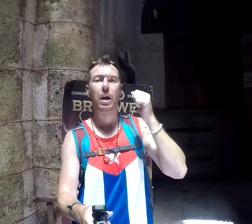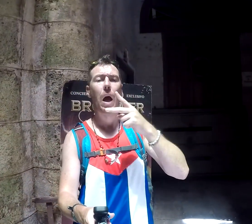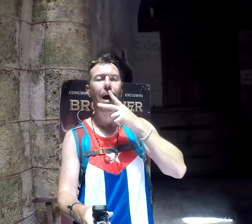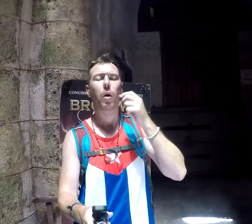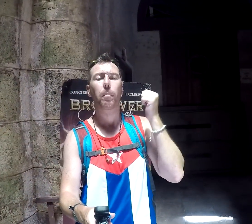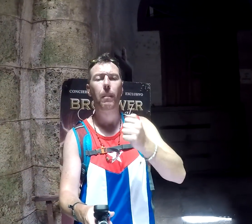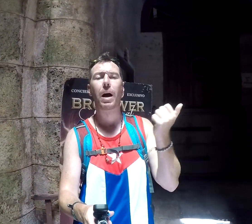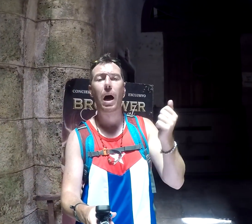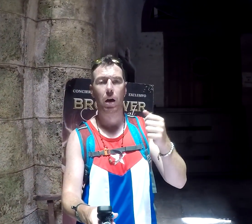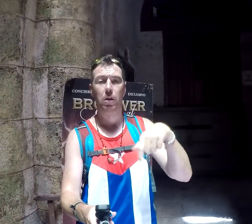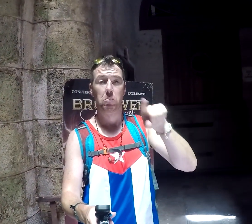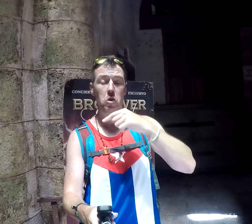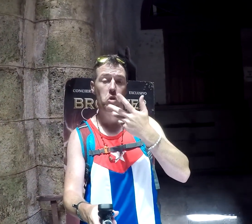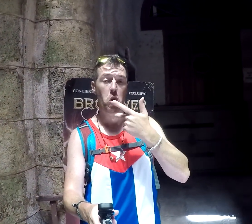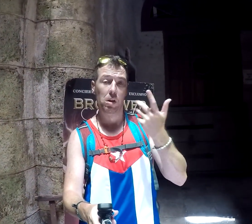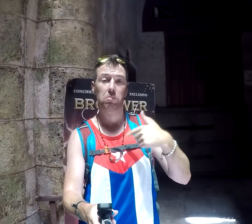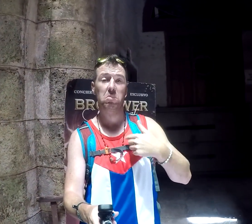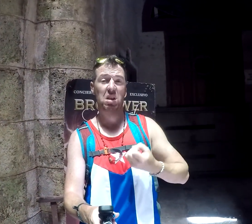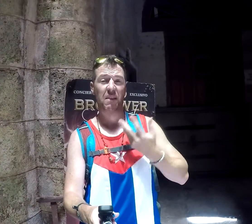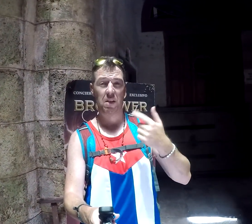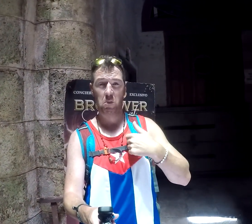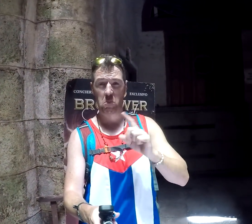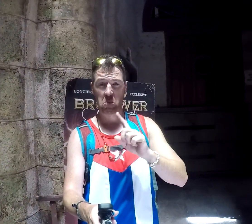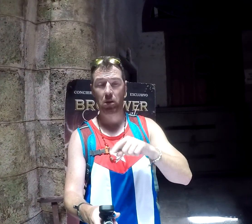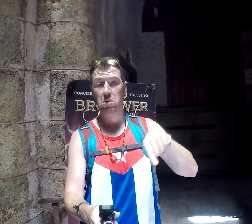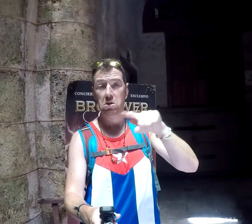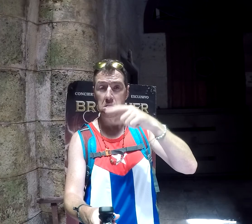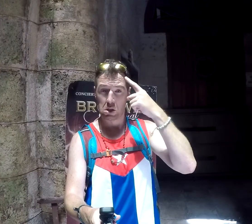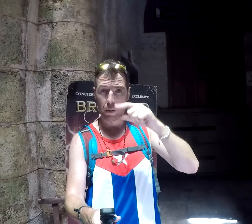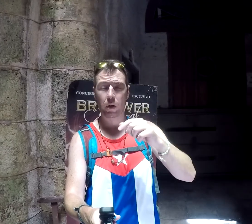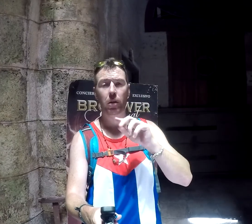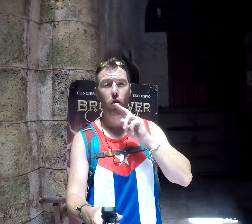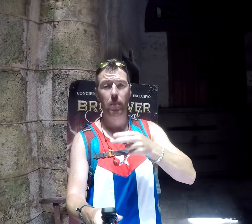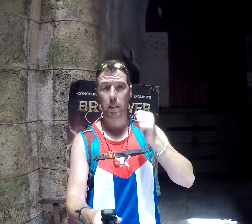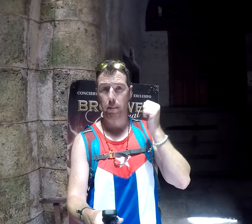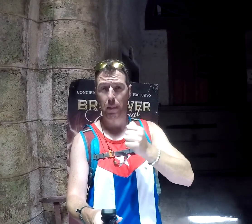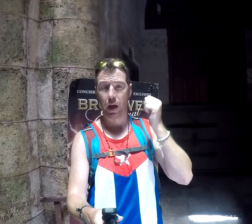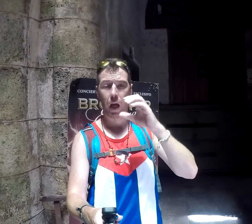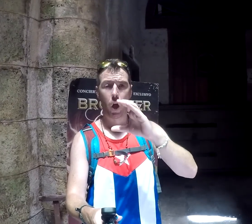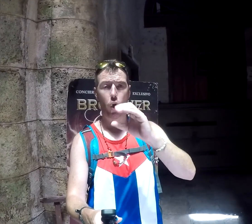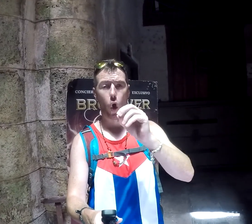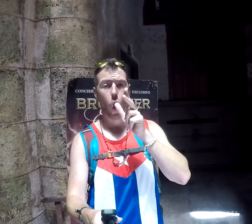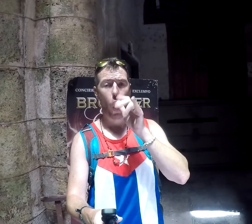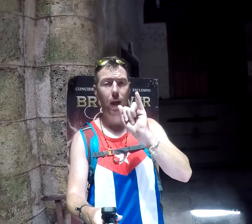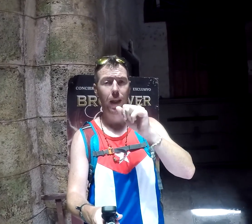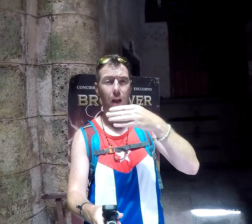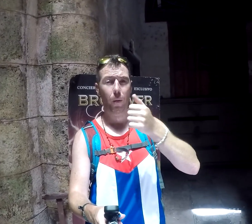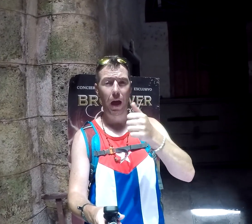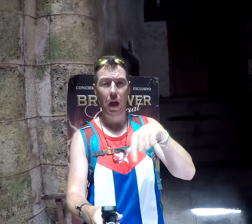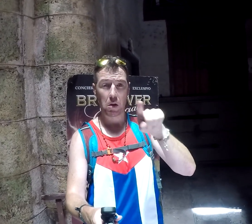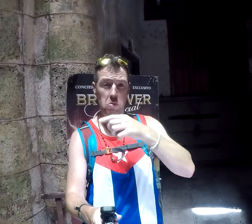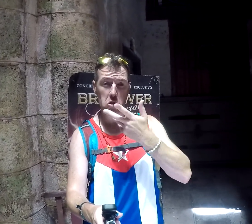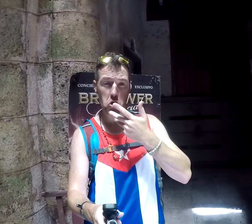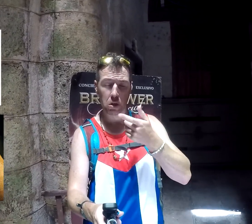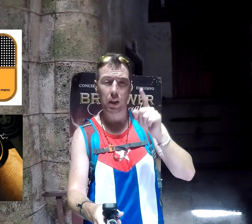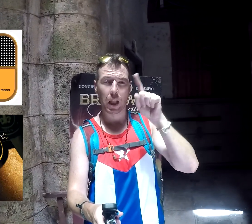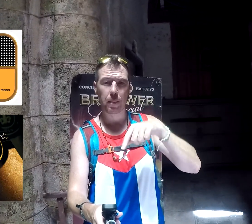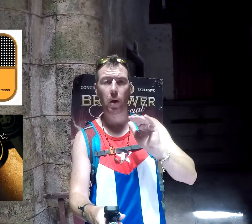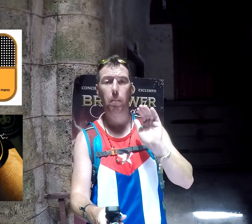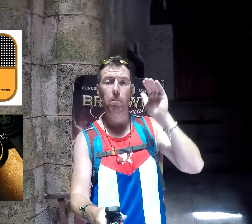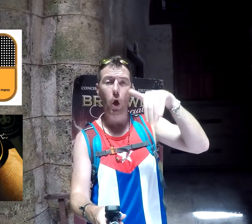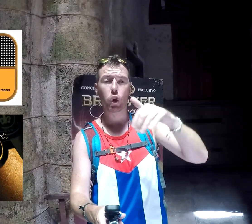Aquí se hacen habanos de marca, a ver si los conocéis, a mí no me gustan, se llaman Cohiba y Montecristo